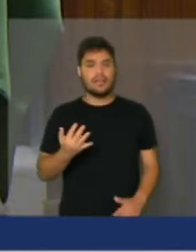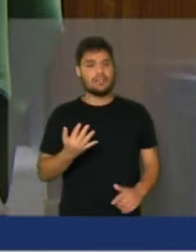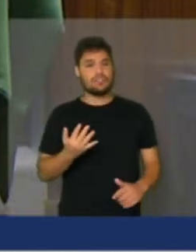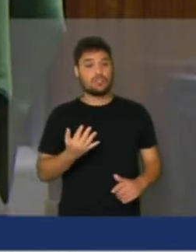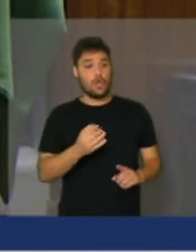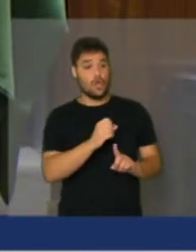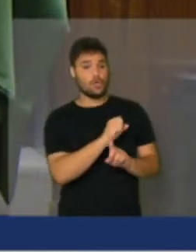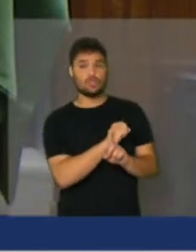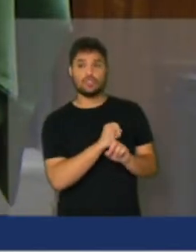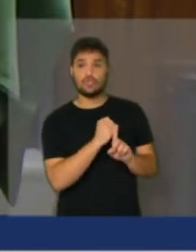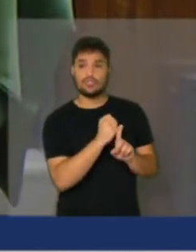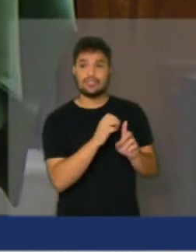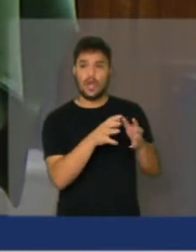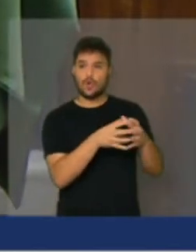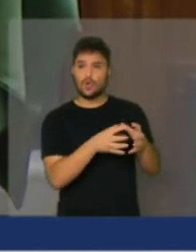DE SOCIEDADES EMPRESARIAIS